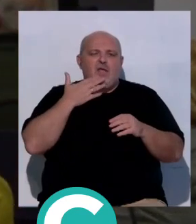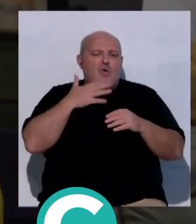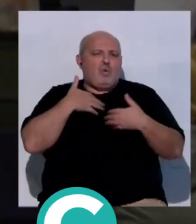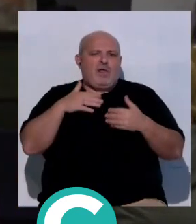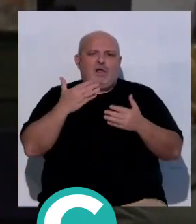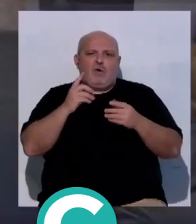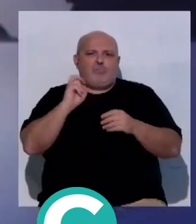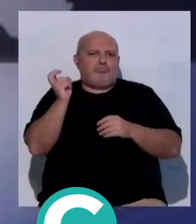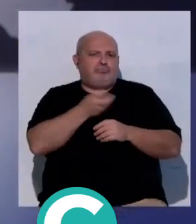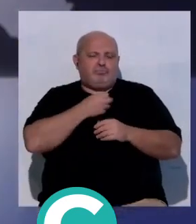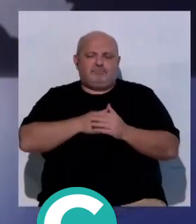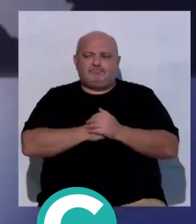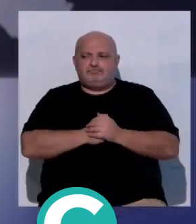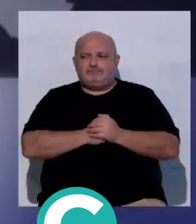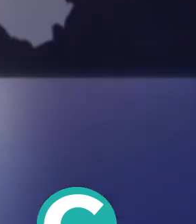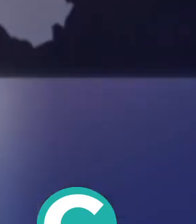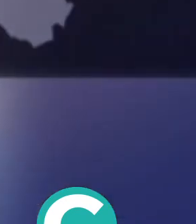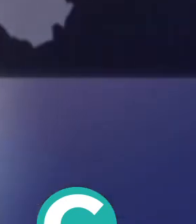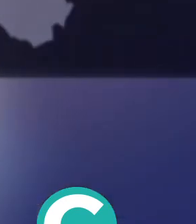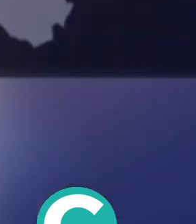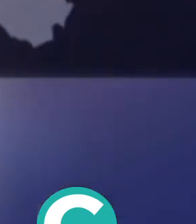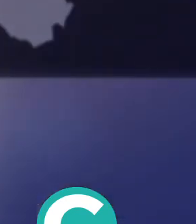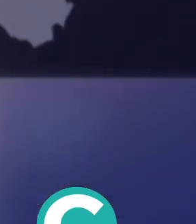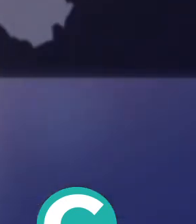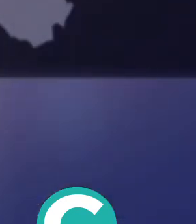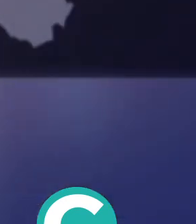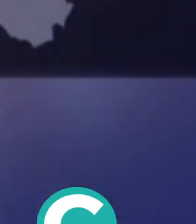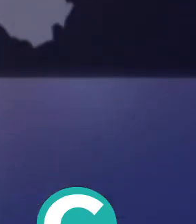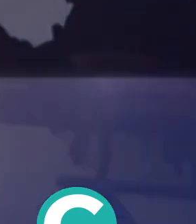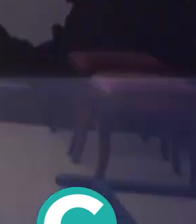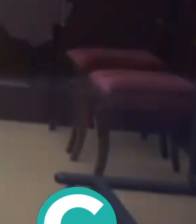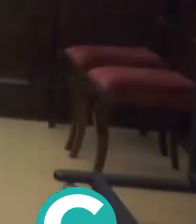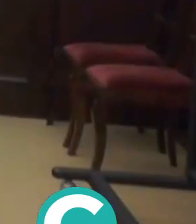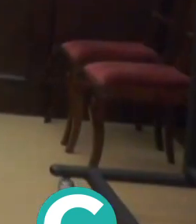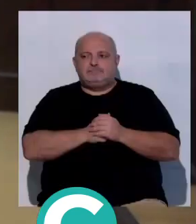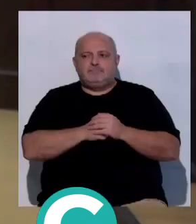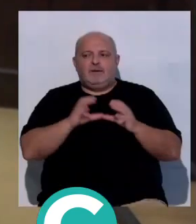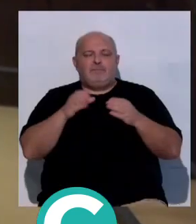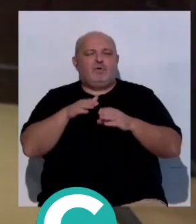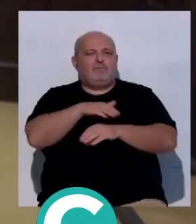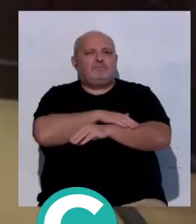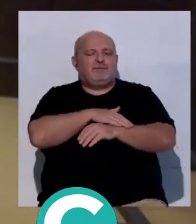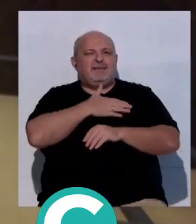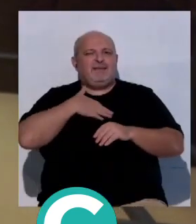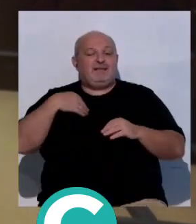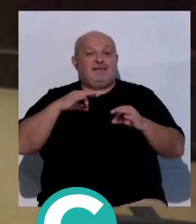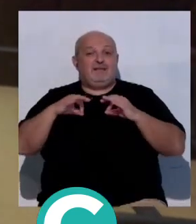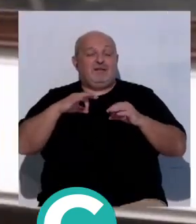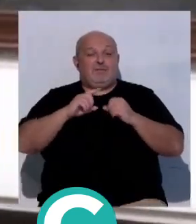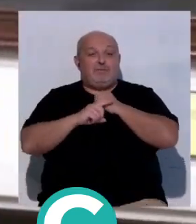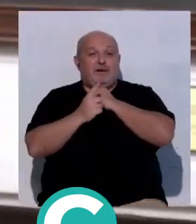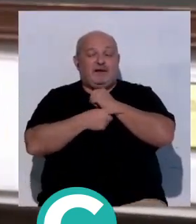disciplina el equipo de gobierno quiere que el teatro del parque el Antiguo emán esté